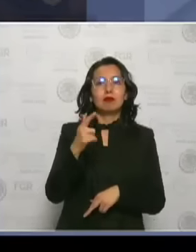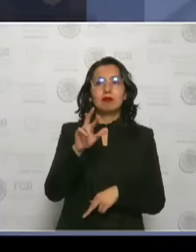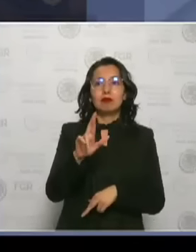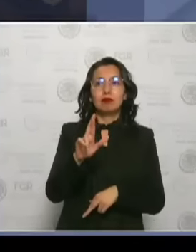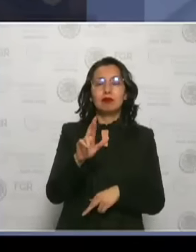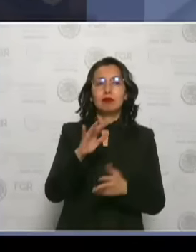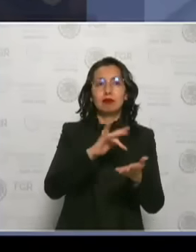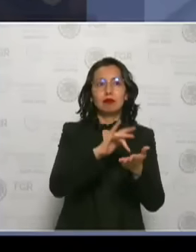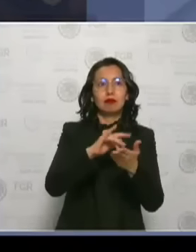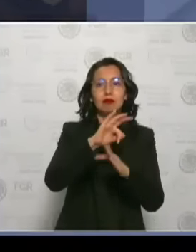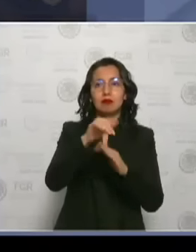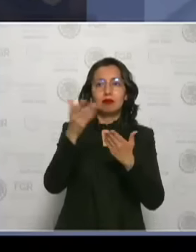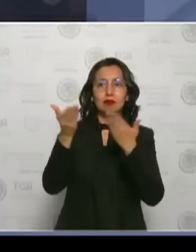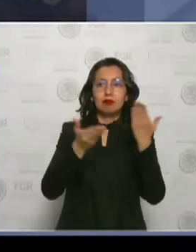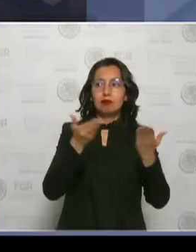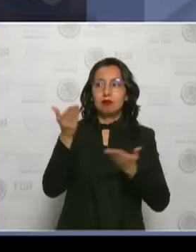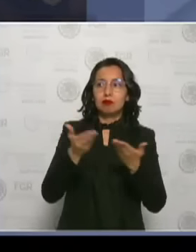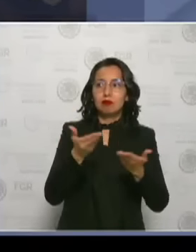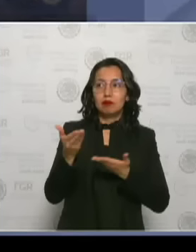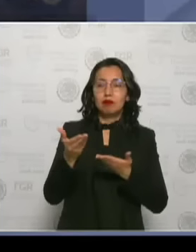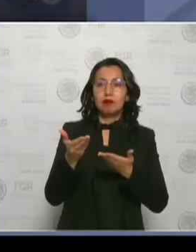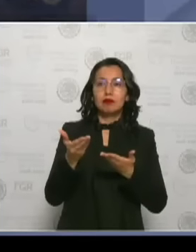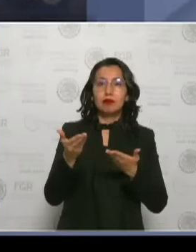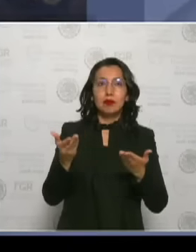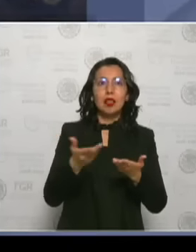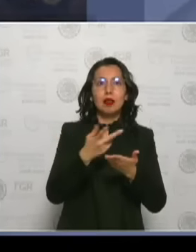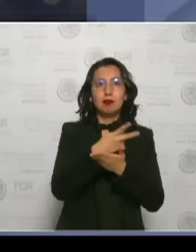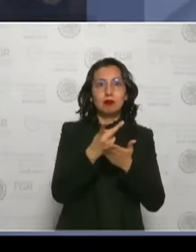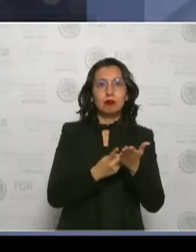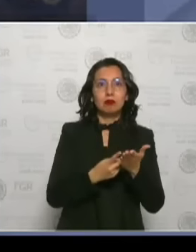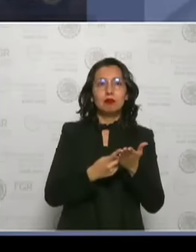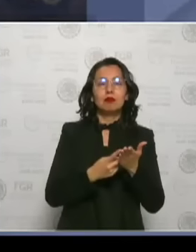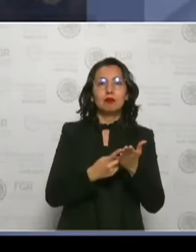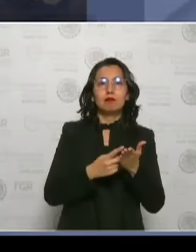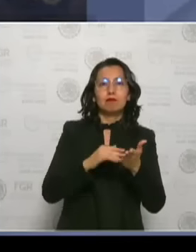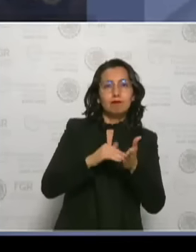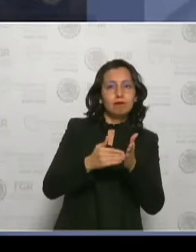agradecemos su presencia en esta presentación del Plan Estratégico de Procuración de Justicia